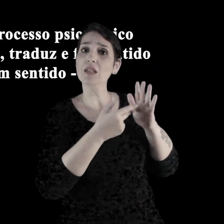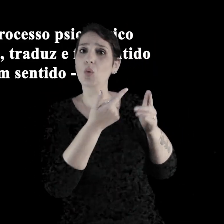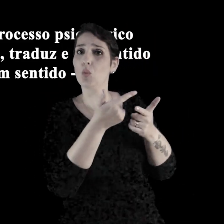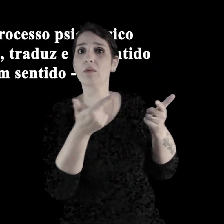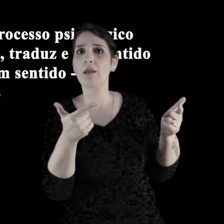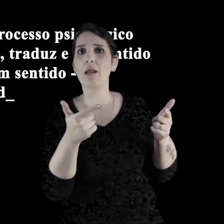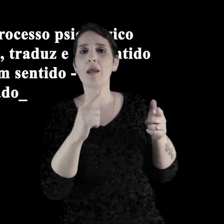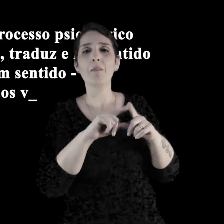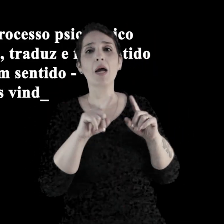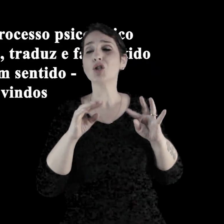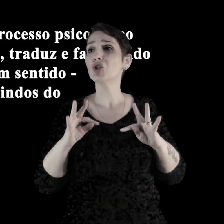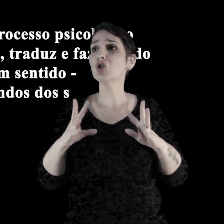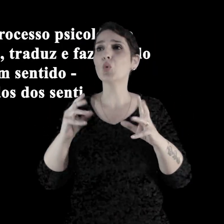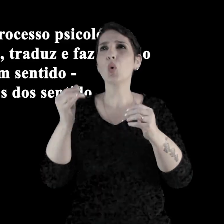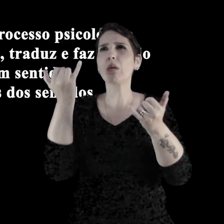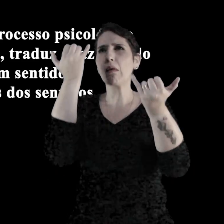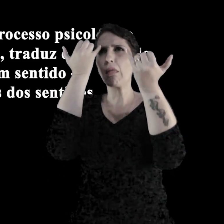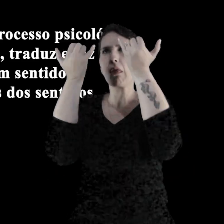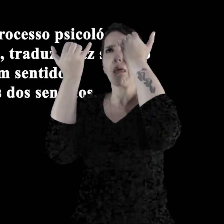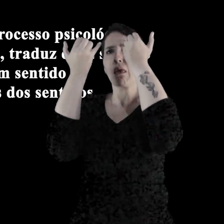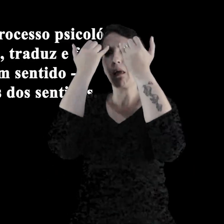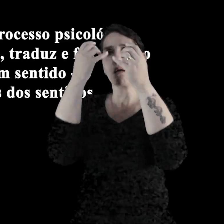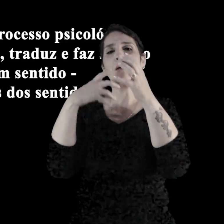para todos os dados vindos dos sentidos.